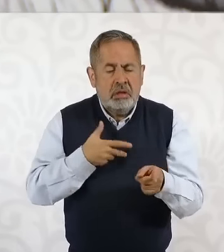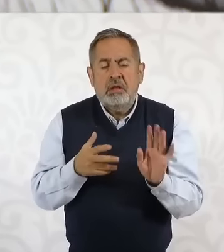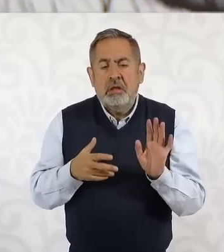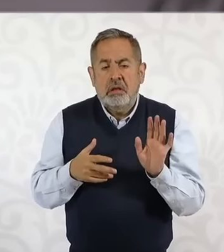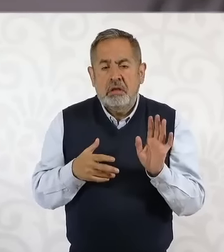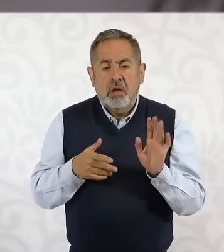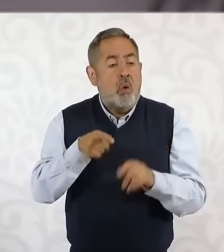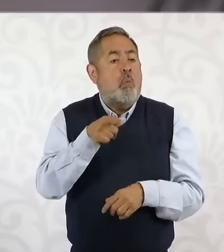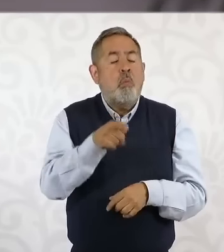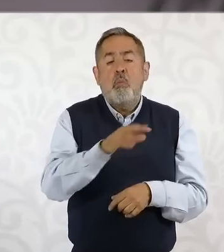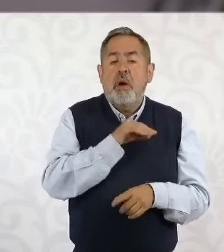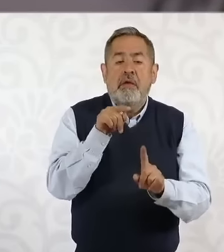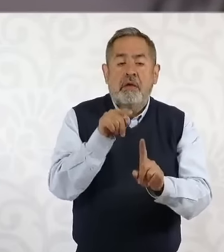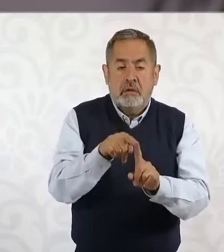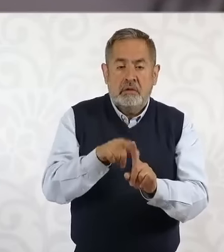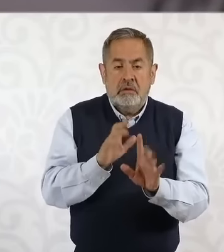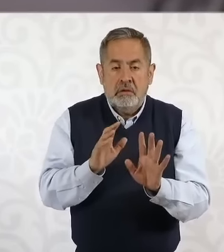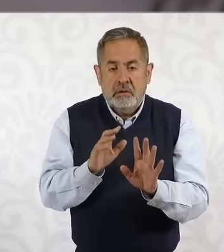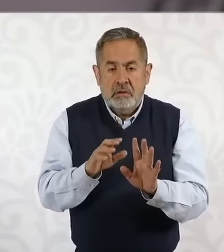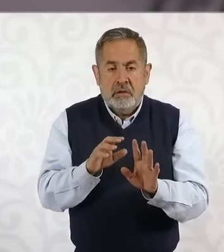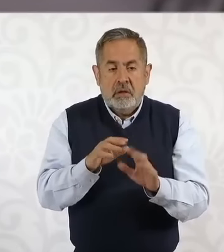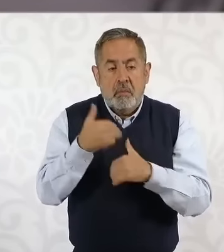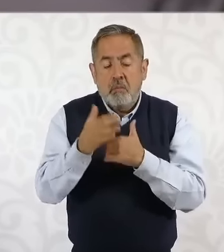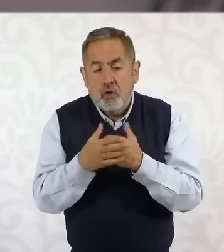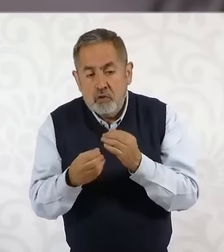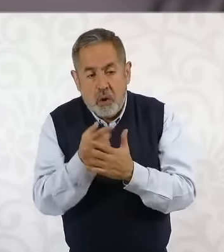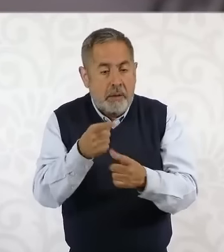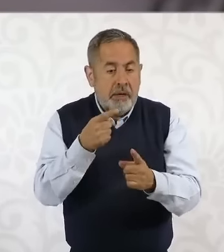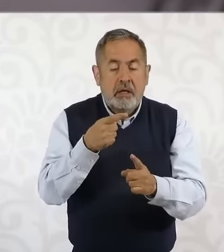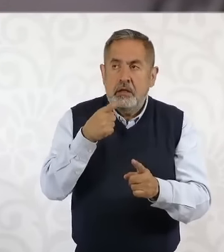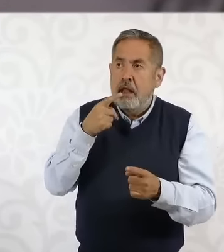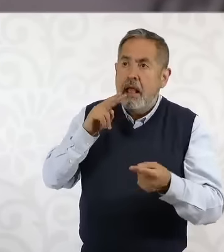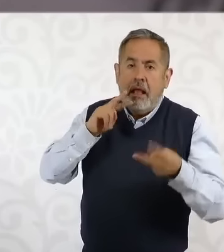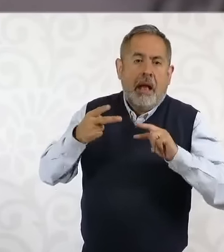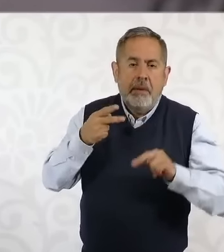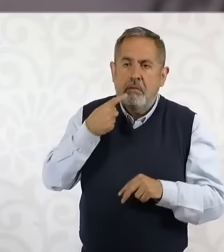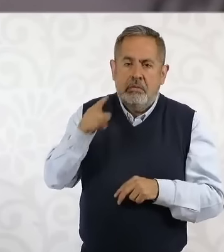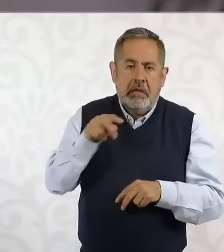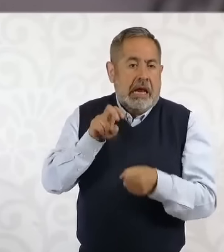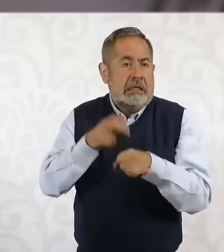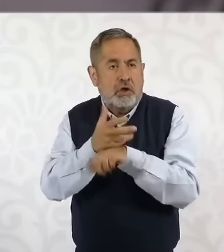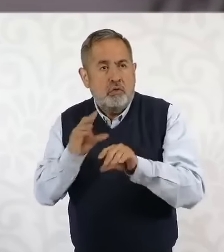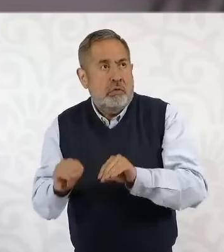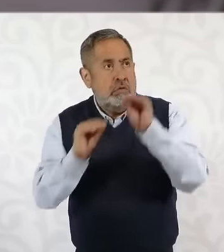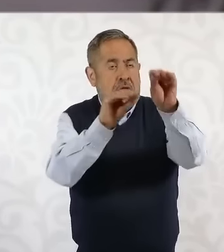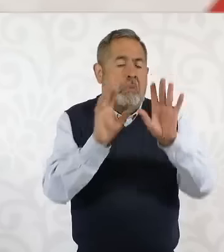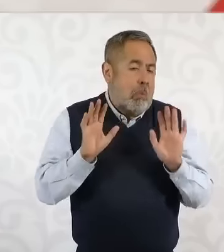ir a eh conocer una nueva declaración. Hay esa posibilidad en los Estados Unidos, pero quien debe